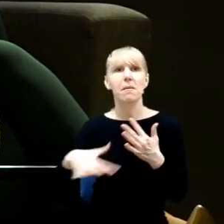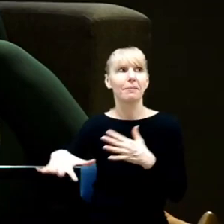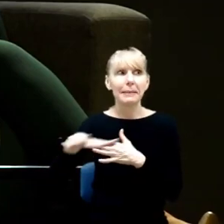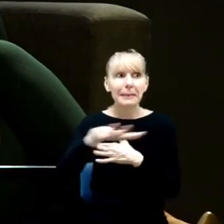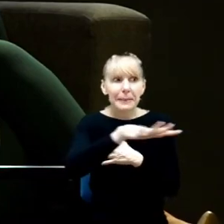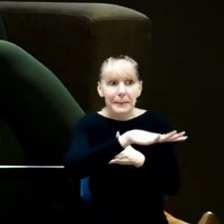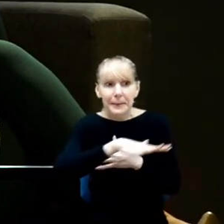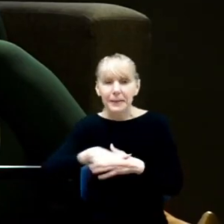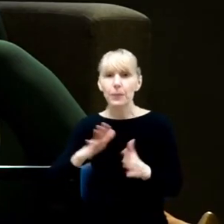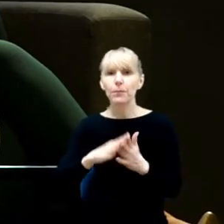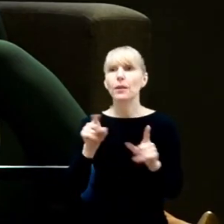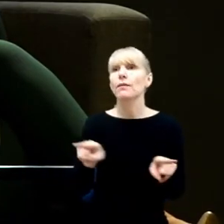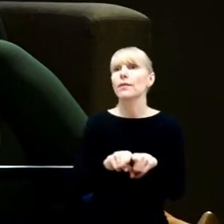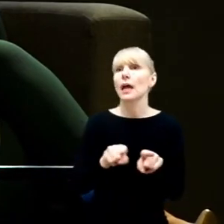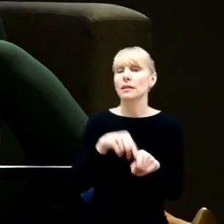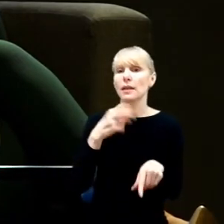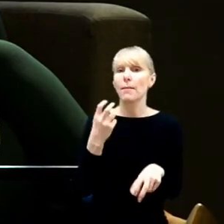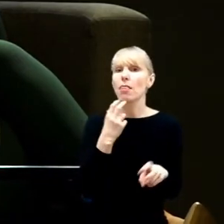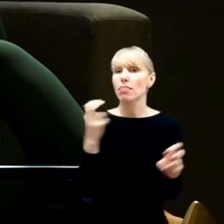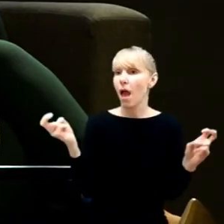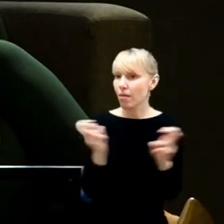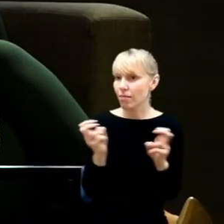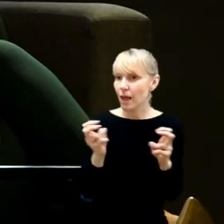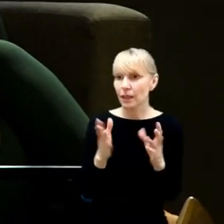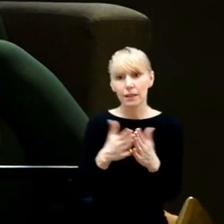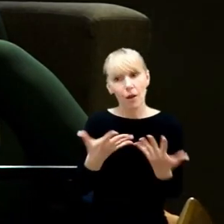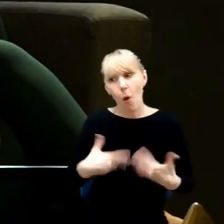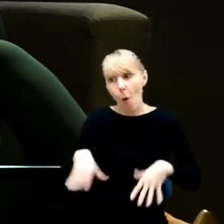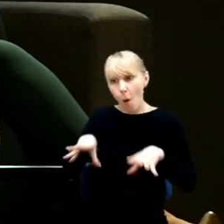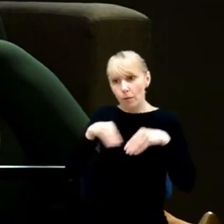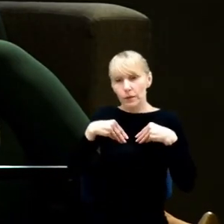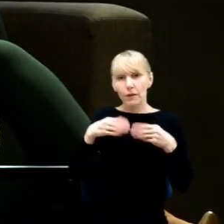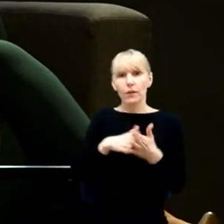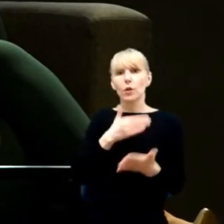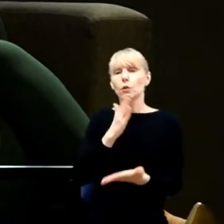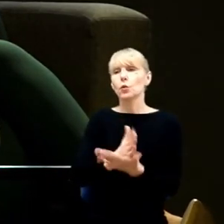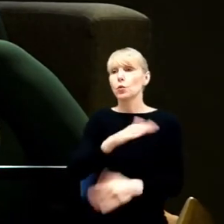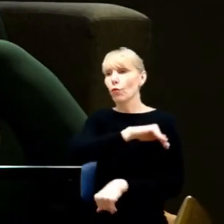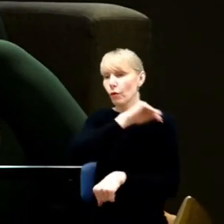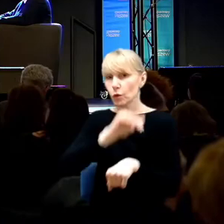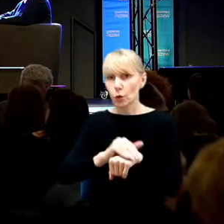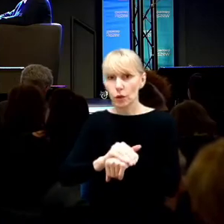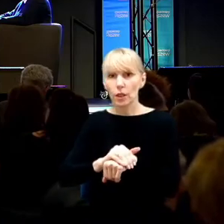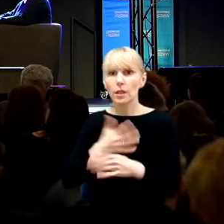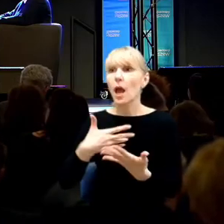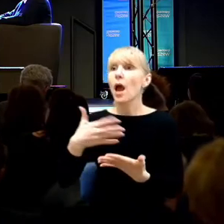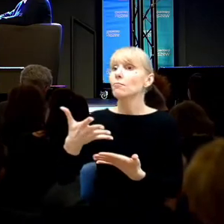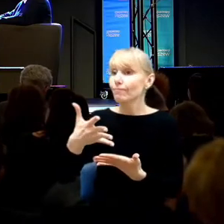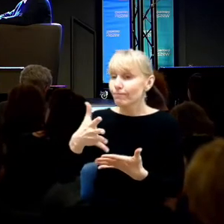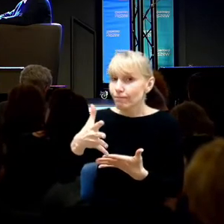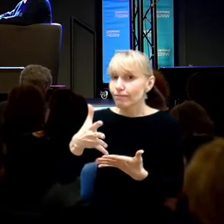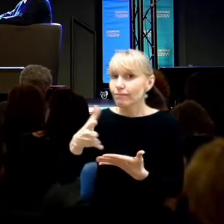bierzemy na siebie i po prostu w uzgodnieniu z nimi, uzyskując ich zgodę, ale to będą koszty spółki,